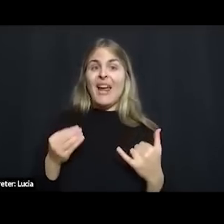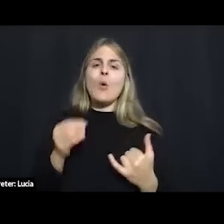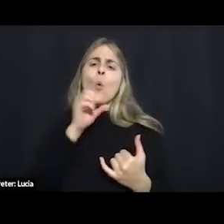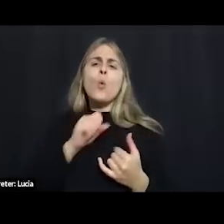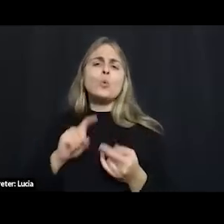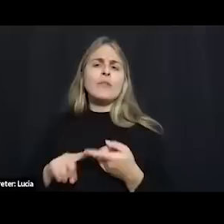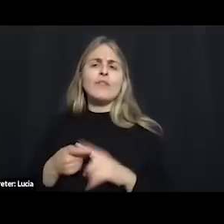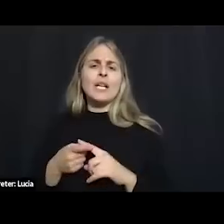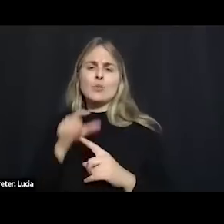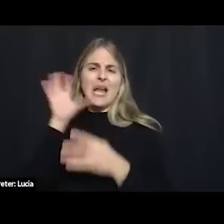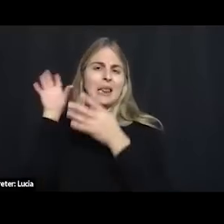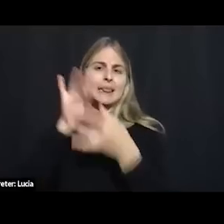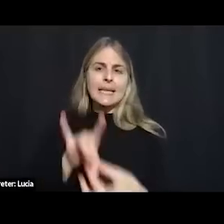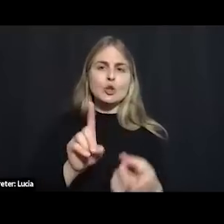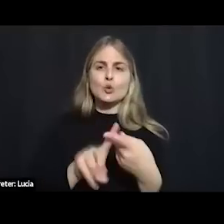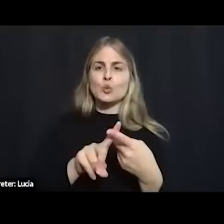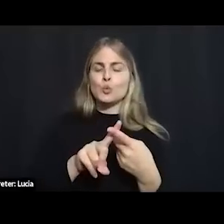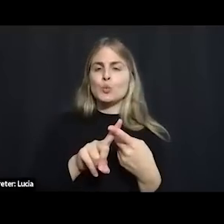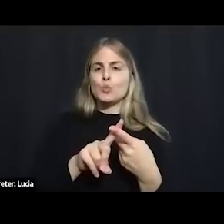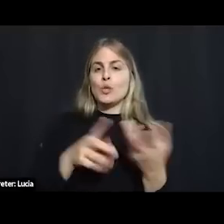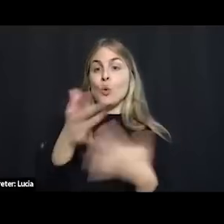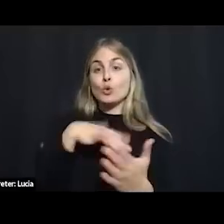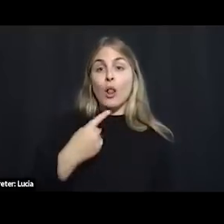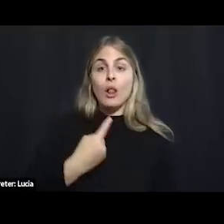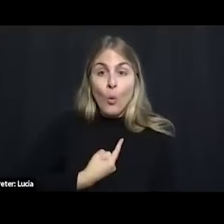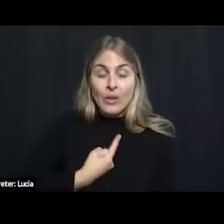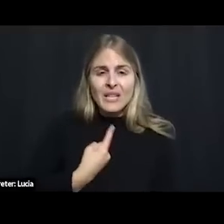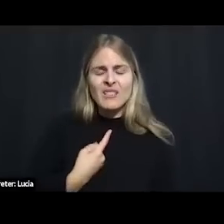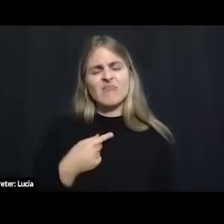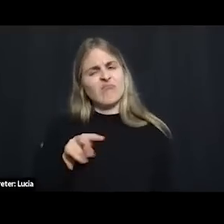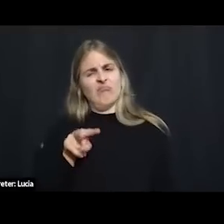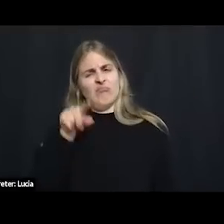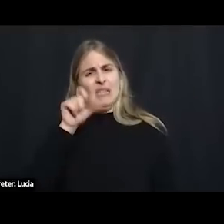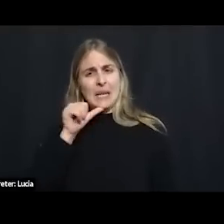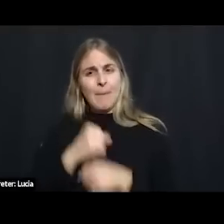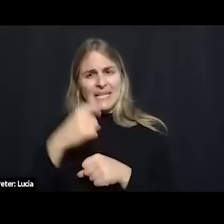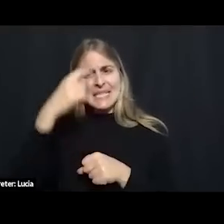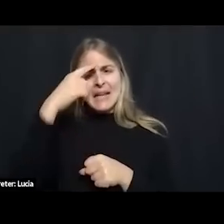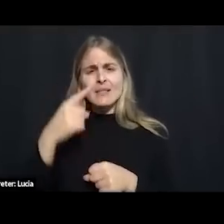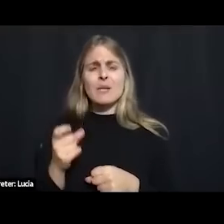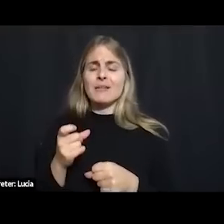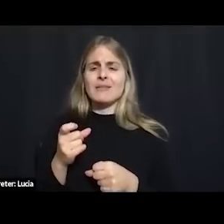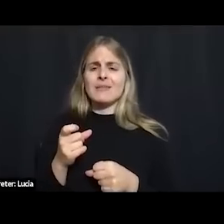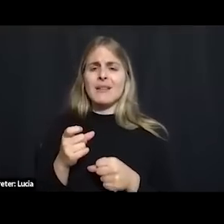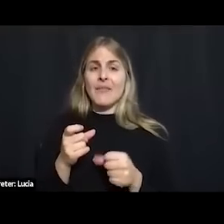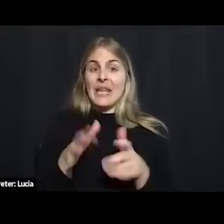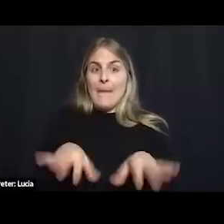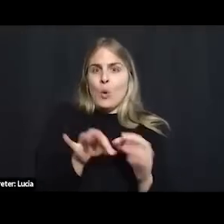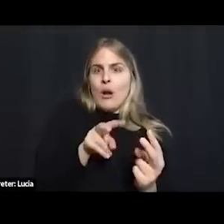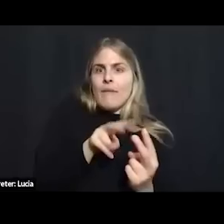no estaba vinculado a la soledad social. Esto no tenía sentido para mí cuando consideraba que la importancia de estos grupos estaba asociada con ello.